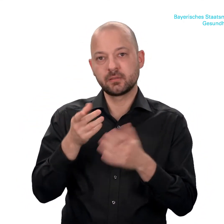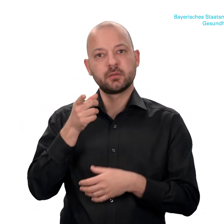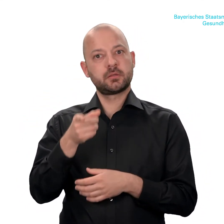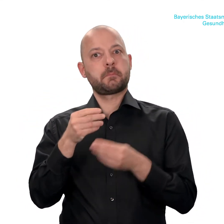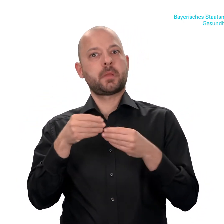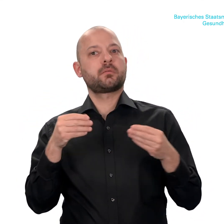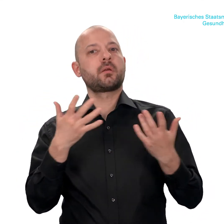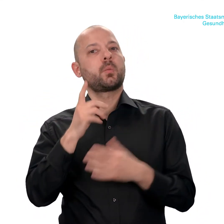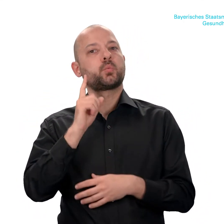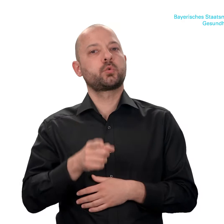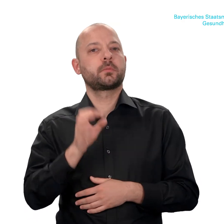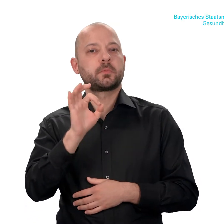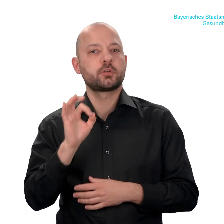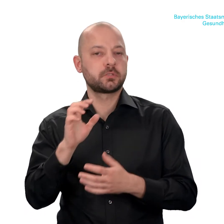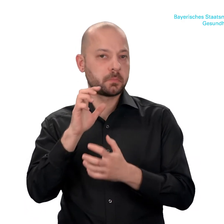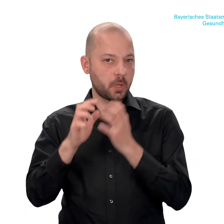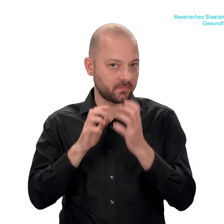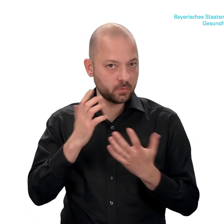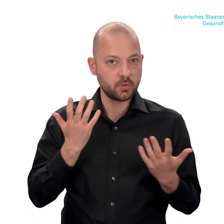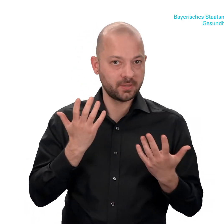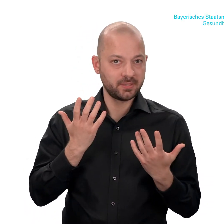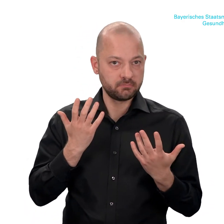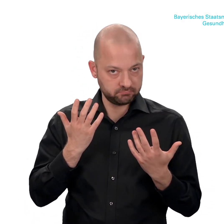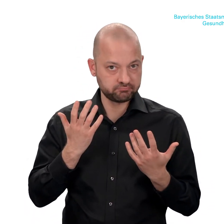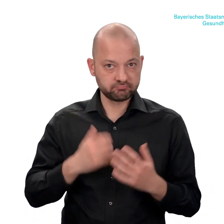und das Material aus 100 % Baumwolle besteht.